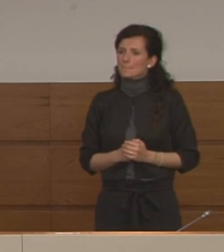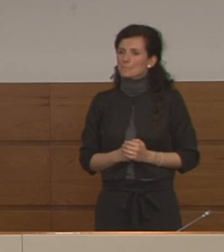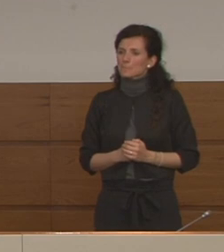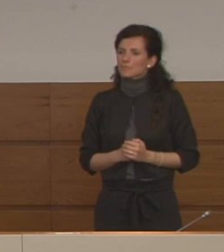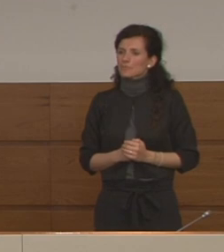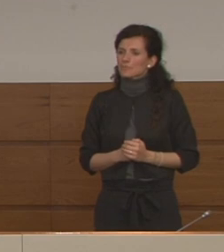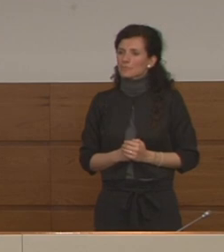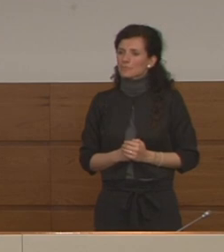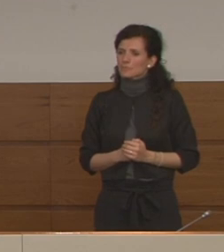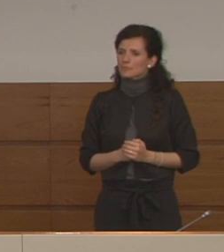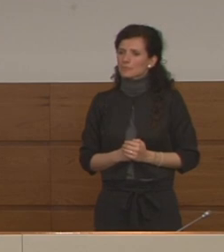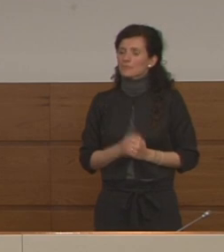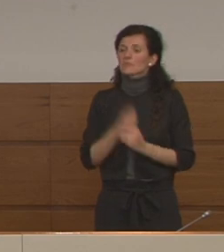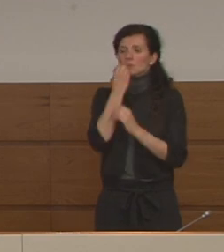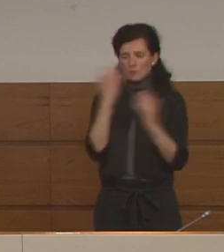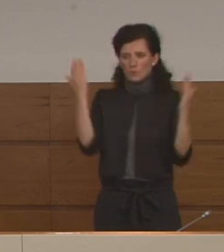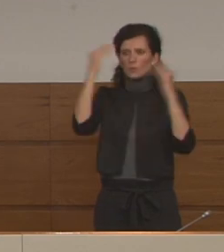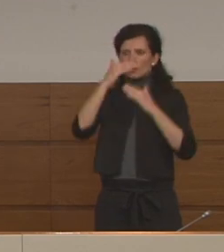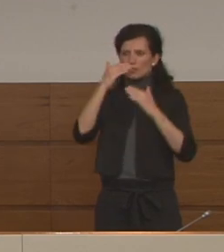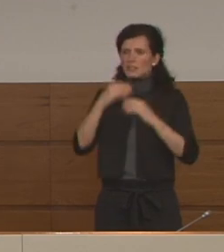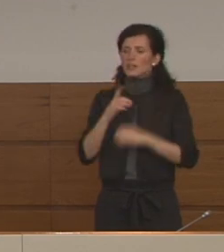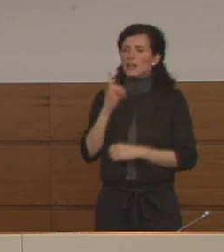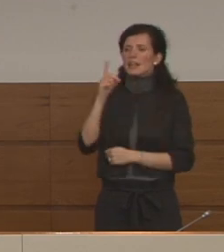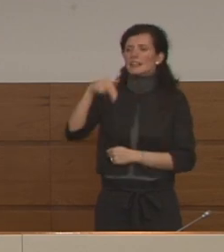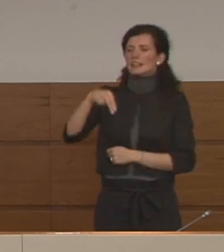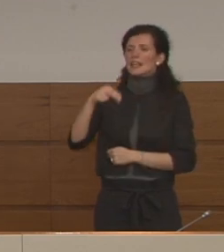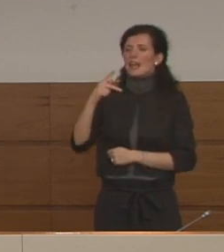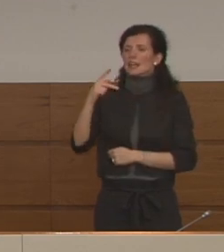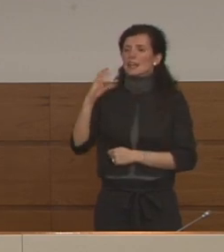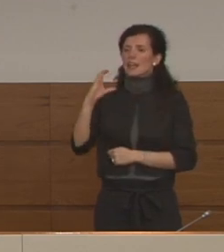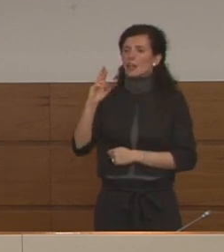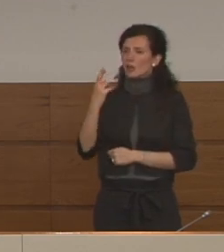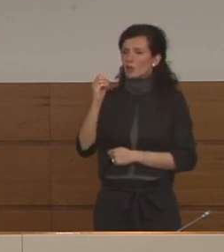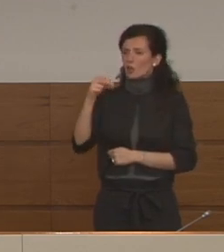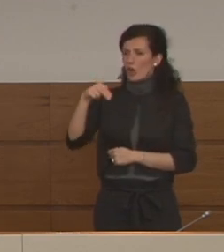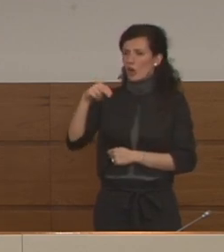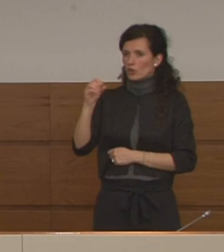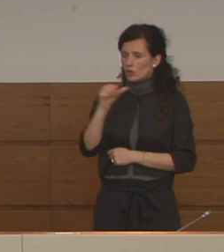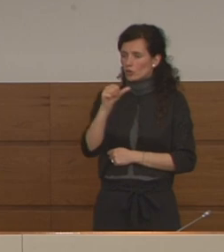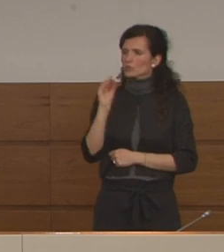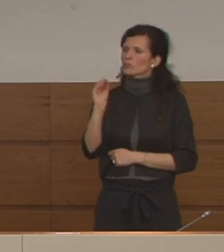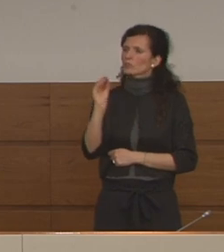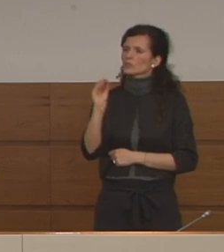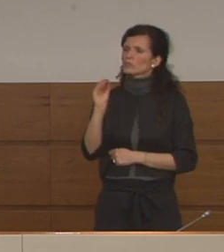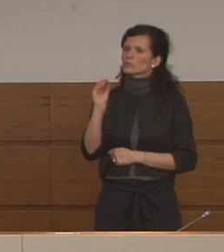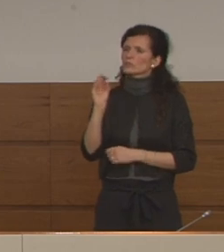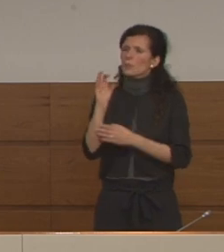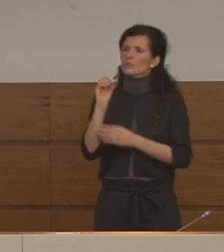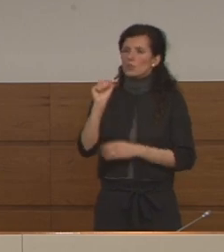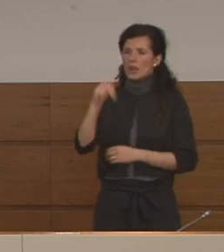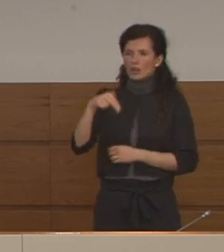Buonasera, Giorgia Sodaro, Adnkronos. La domanda per il Professor Antonelli.